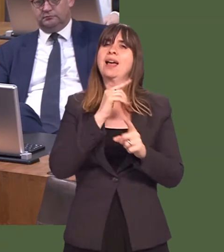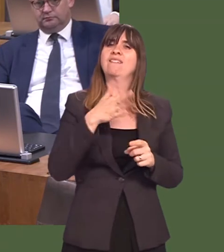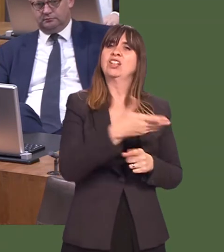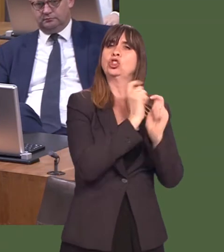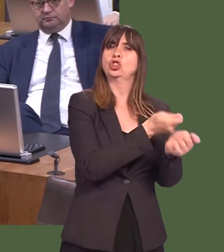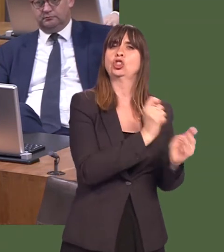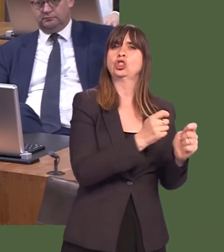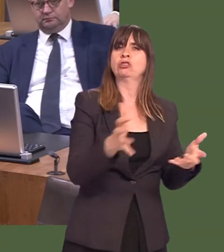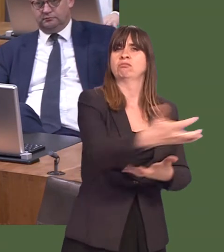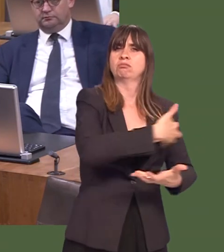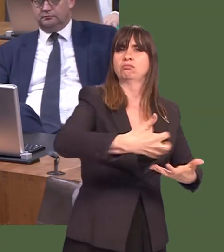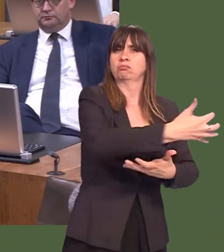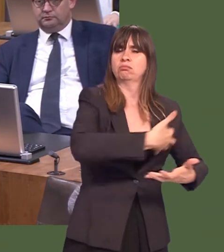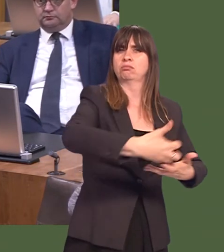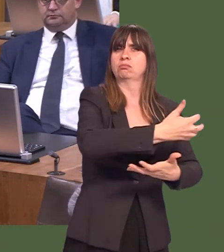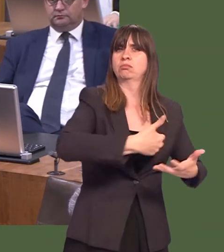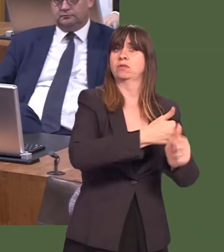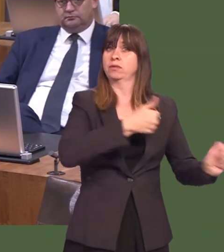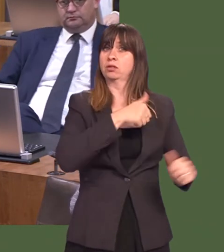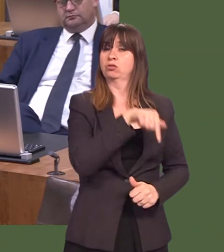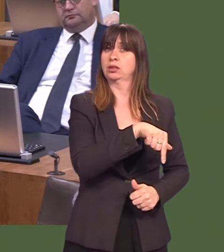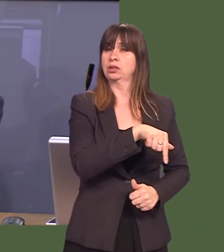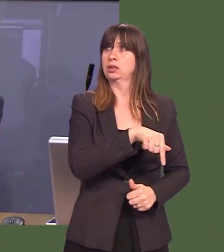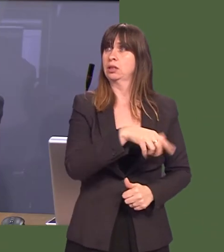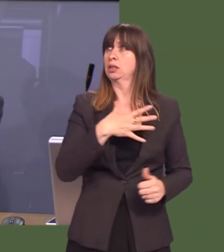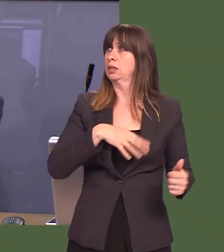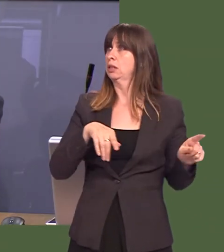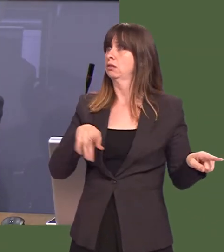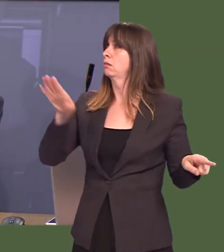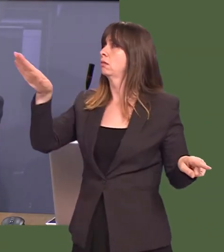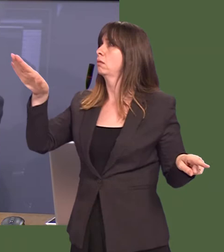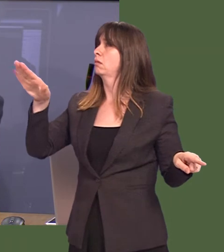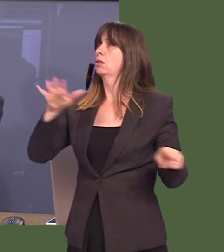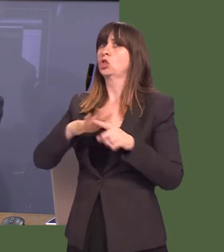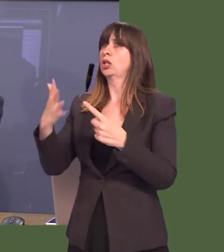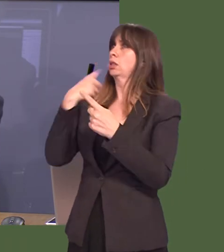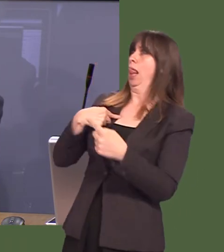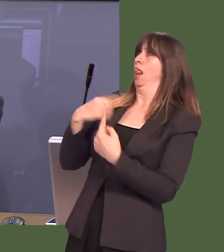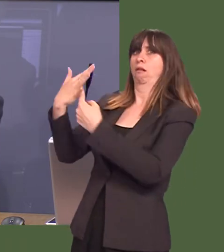ond dylaiír fframweithiau hynny gael eu cytuno, ac nid cael eu rhoi ar bobl heb eu bod nhwín cytuno.